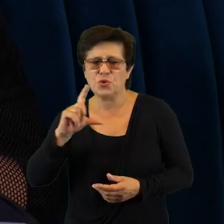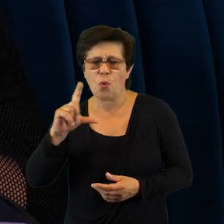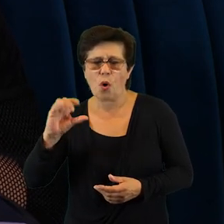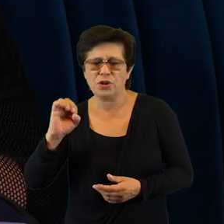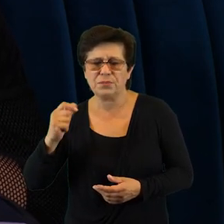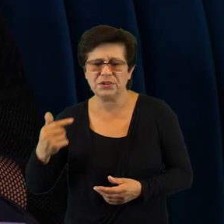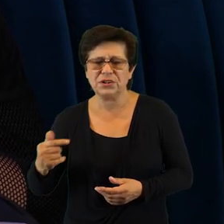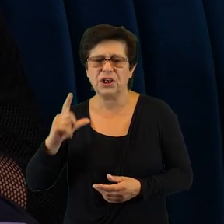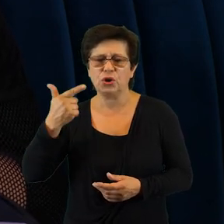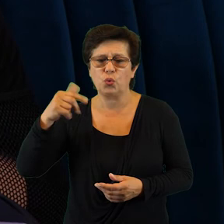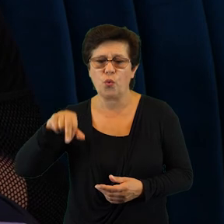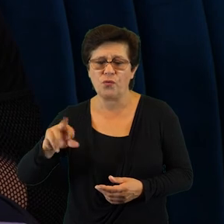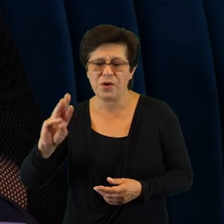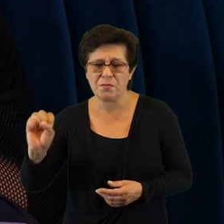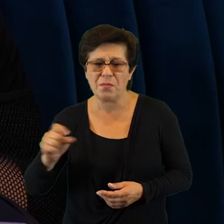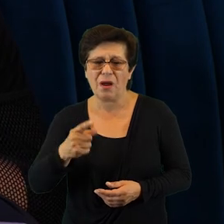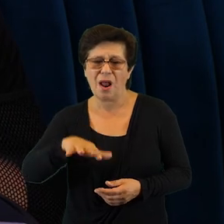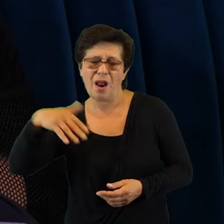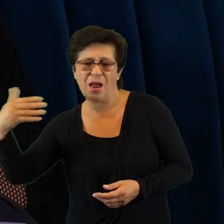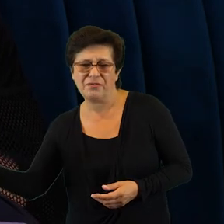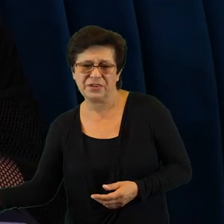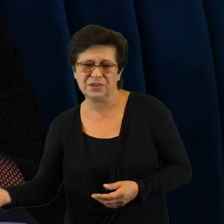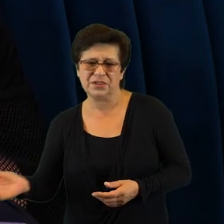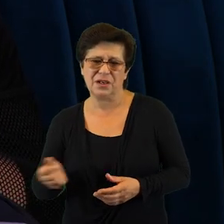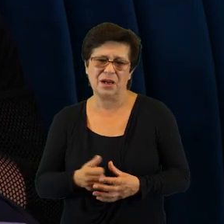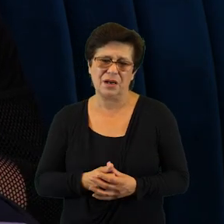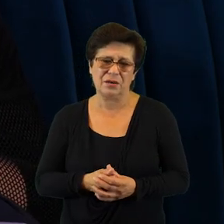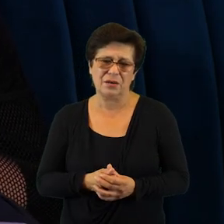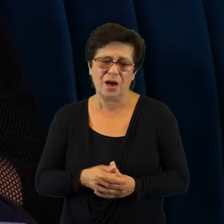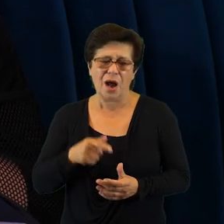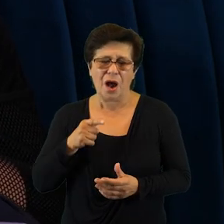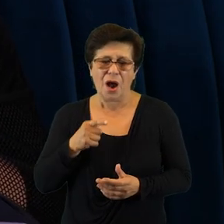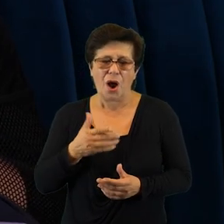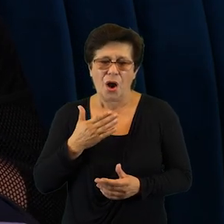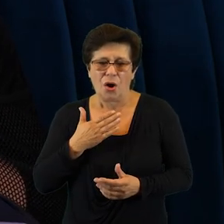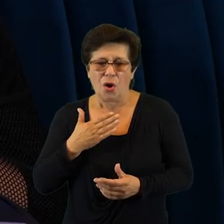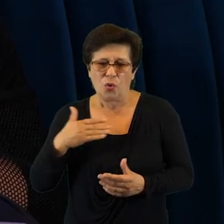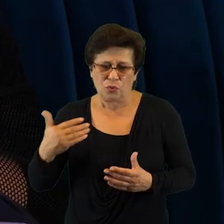Po wojnie Tuwim jest właściwie entuzjastą nowego porządku.